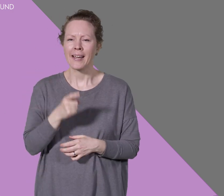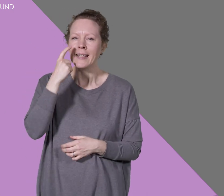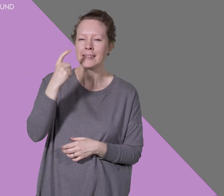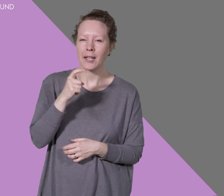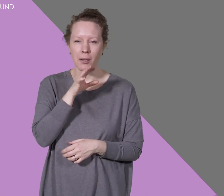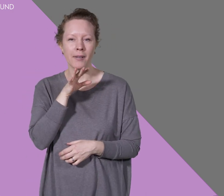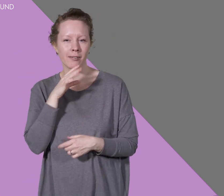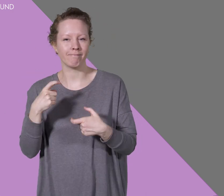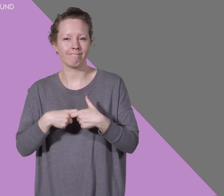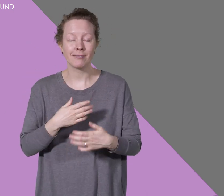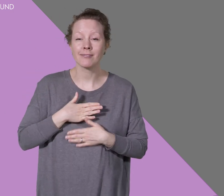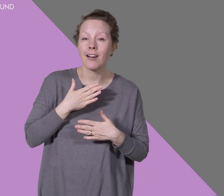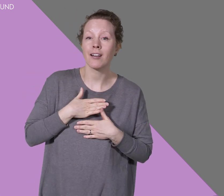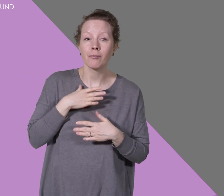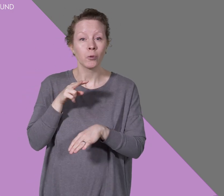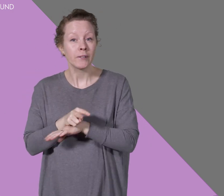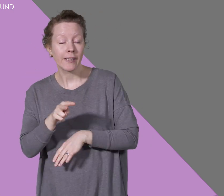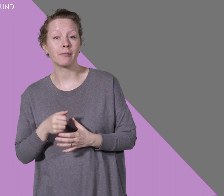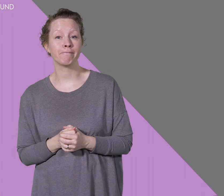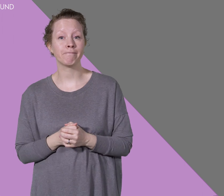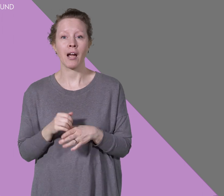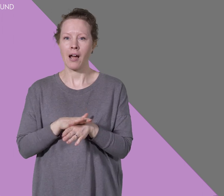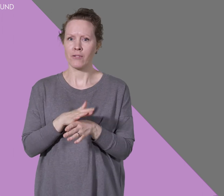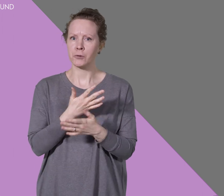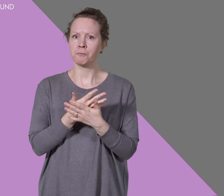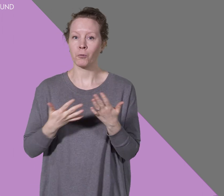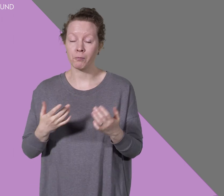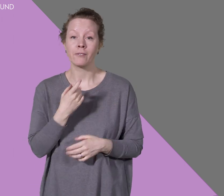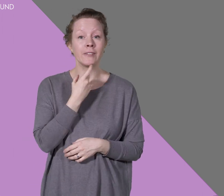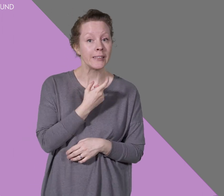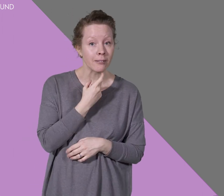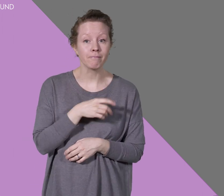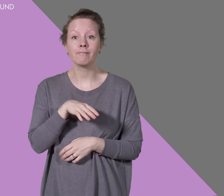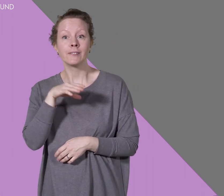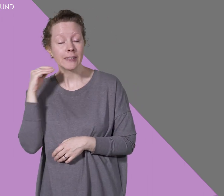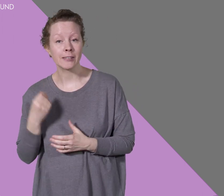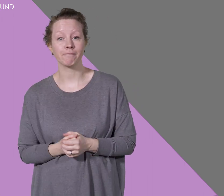Den berättar om kärlek och svek på finska, svenska, -